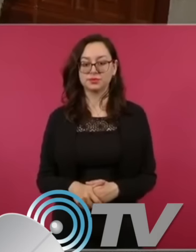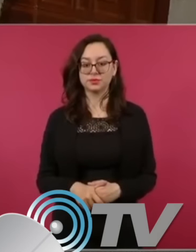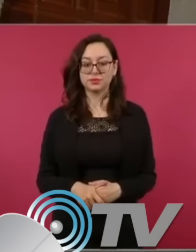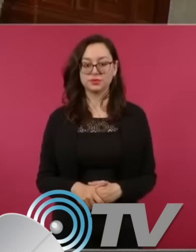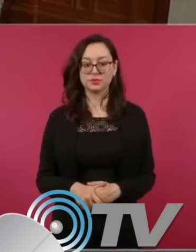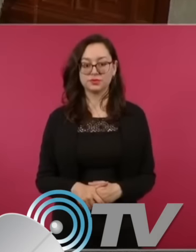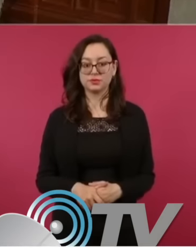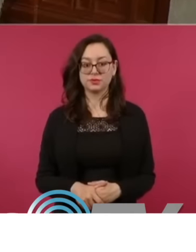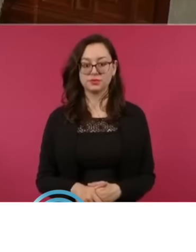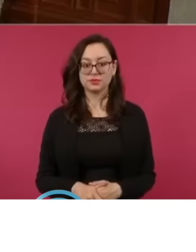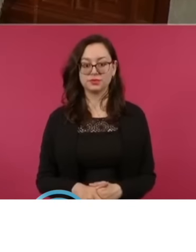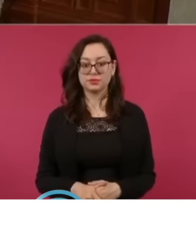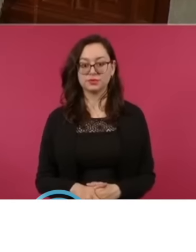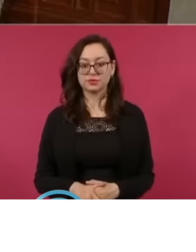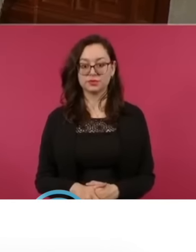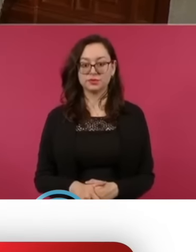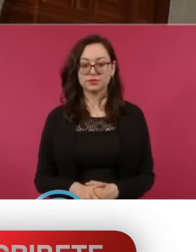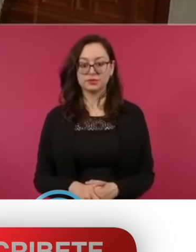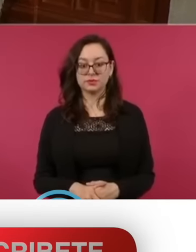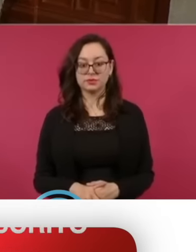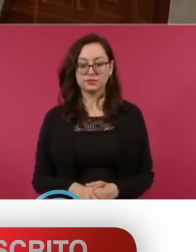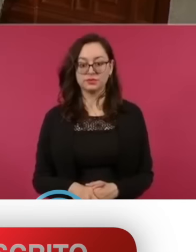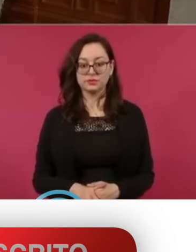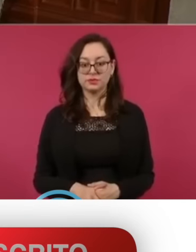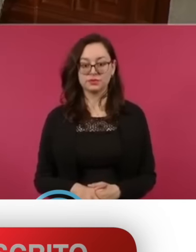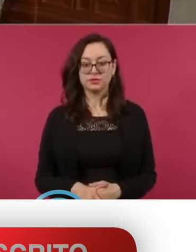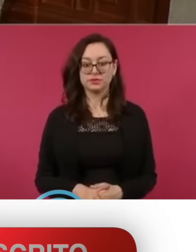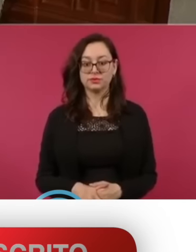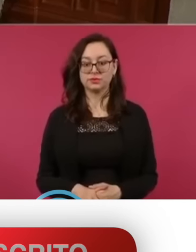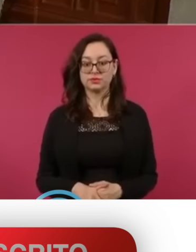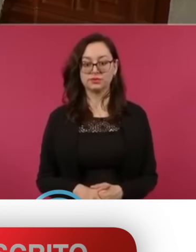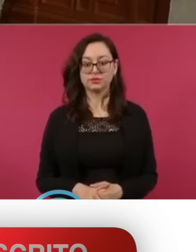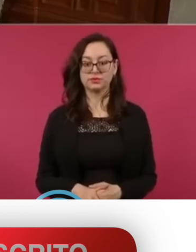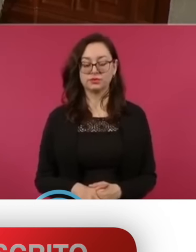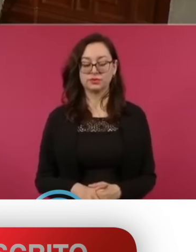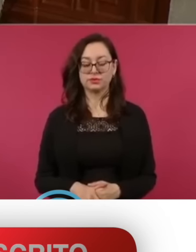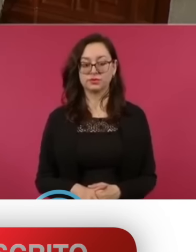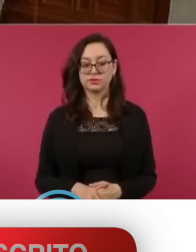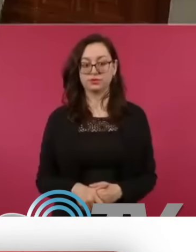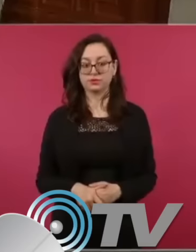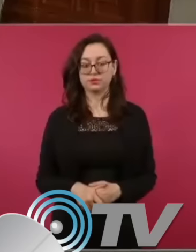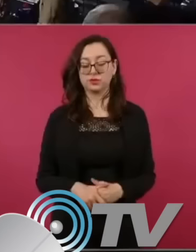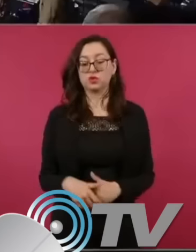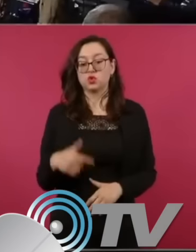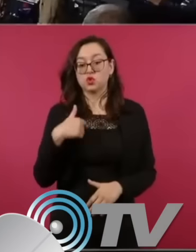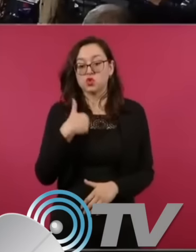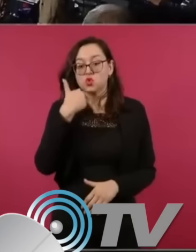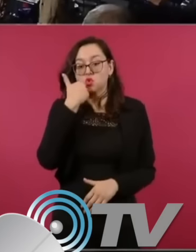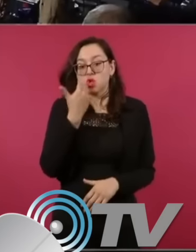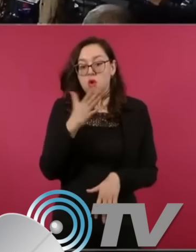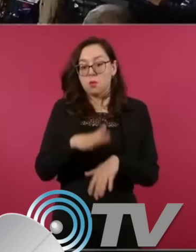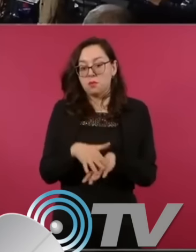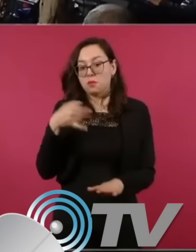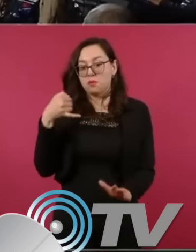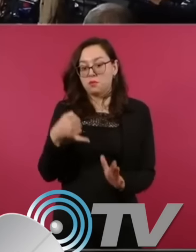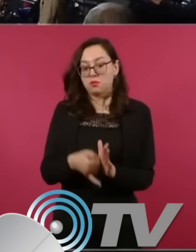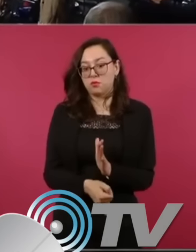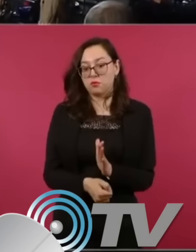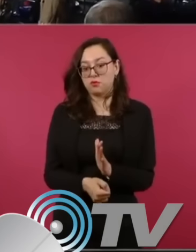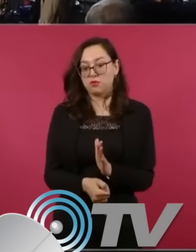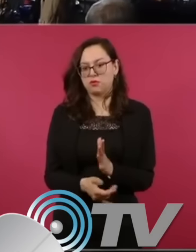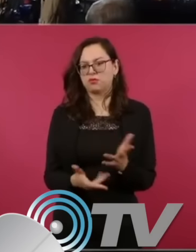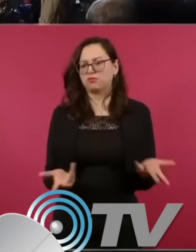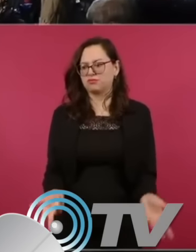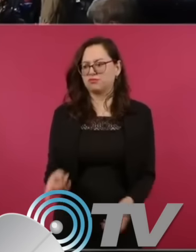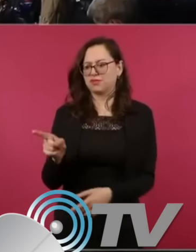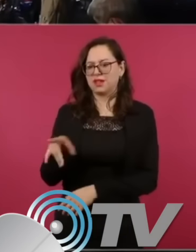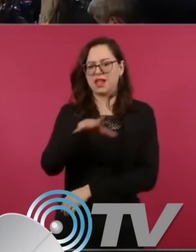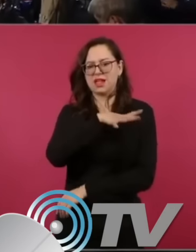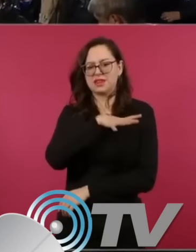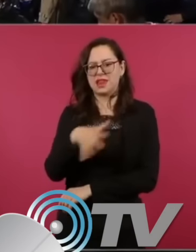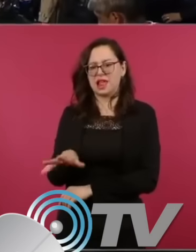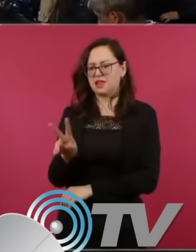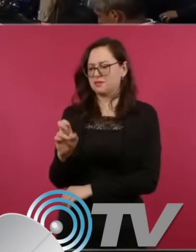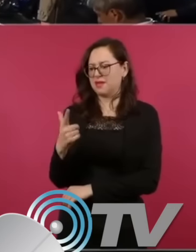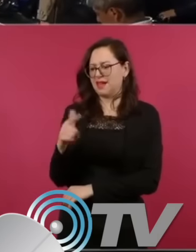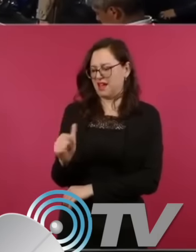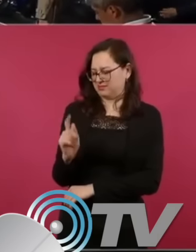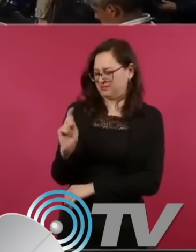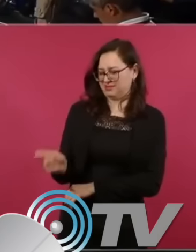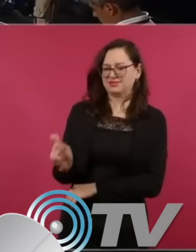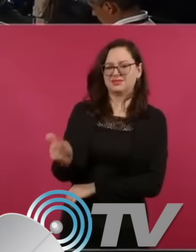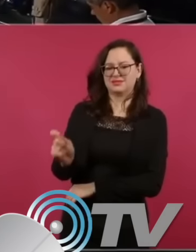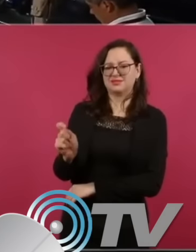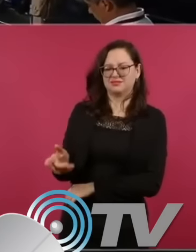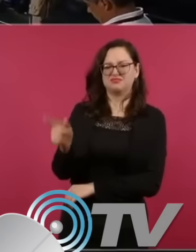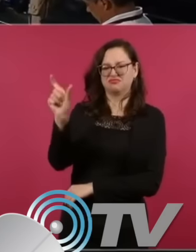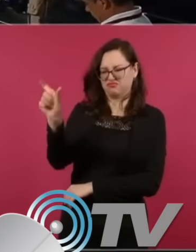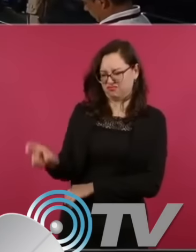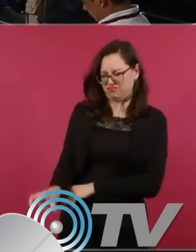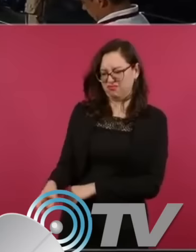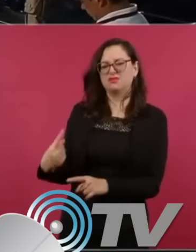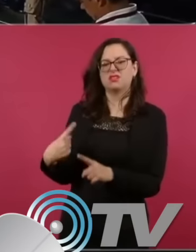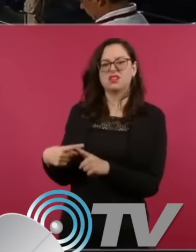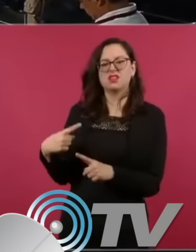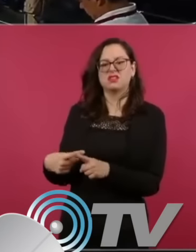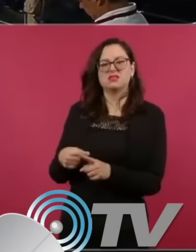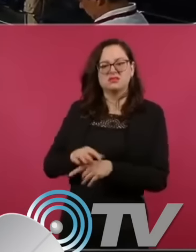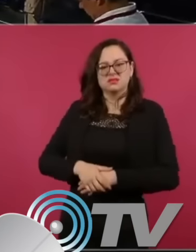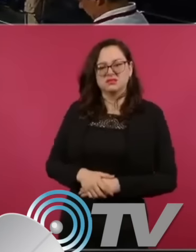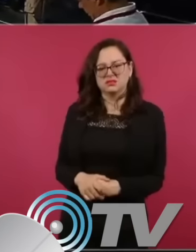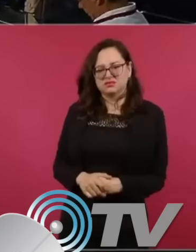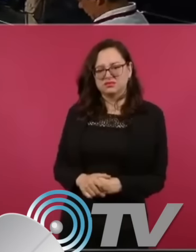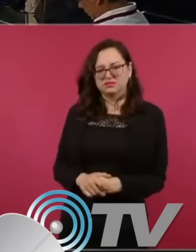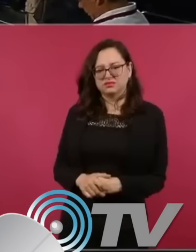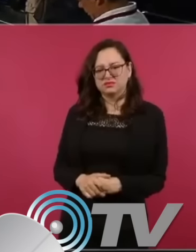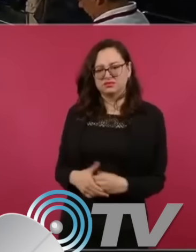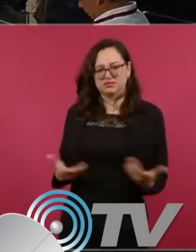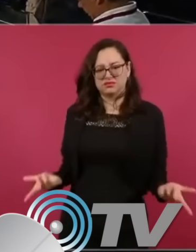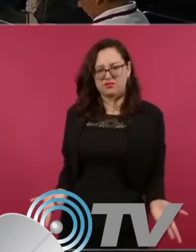conociera un poco más sobre quién es el al eh Por qué se le seleccionó a él